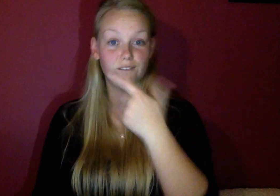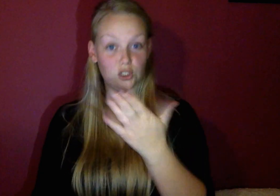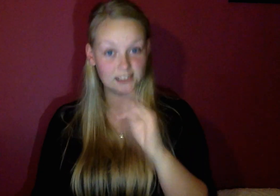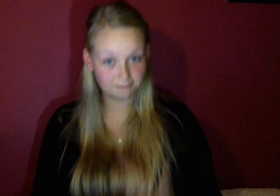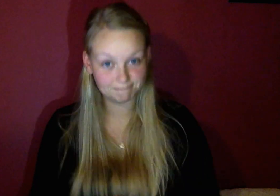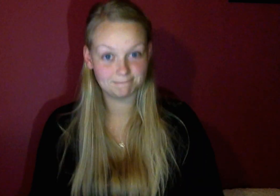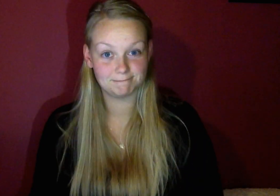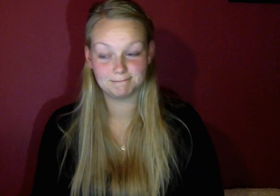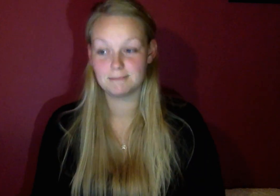Det var det.